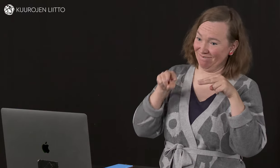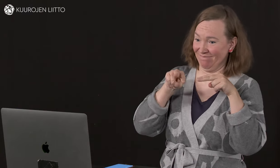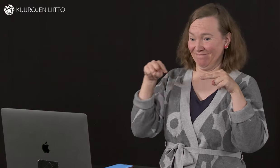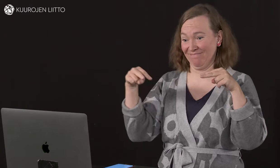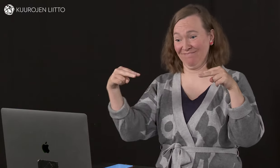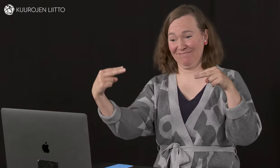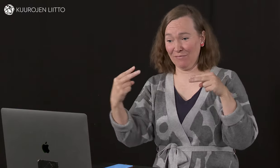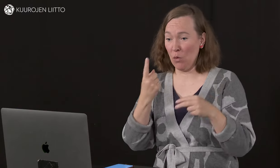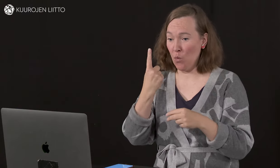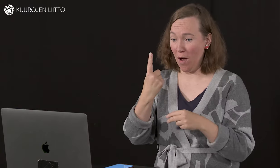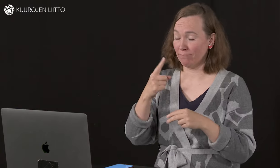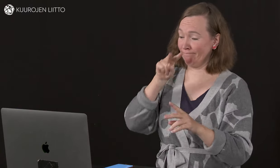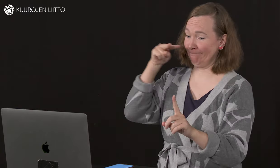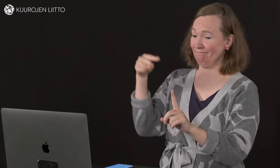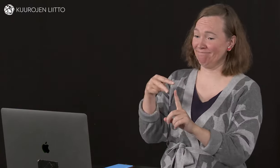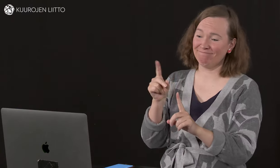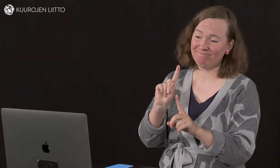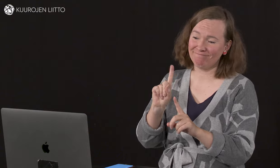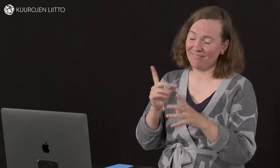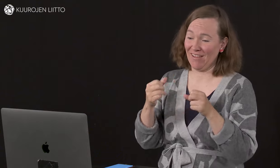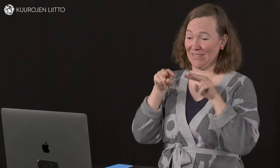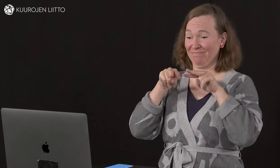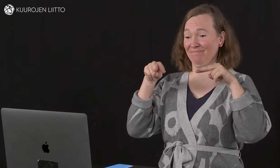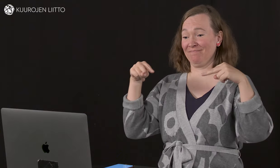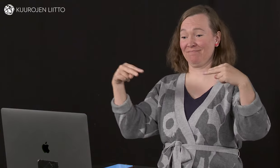Yhtä ainoata näkökulmaa ei ole, vaan niitä on todella monta.